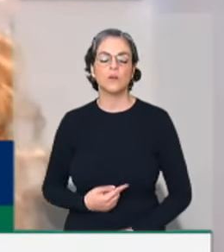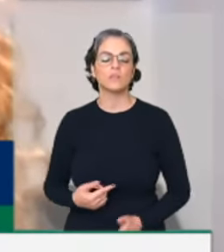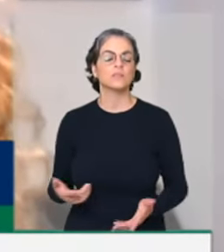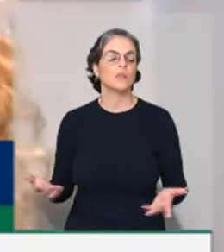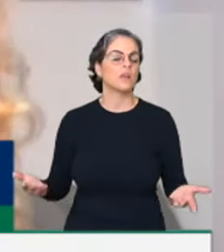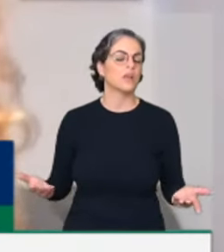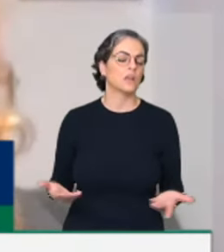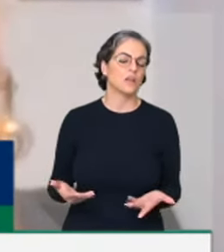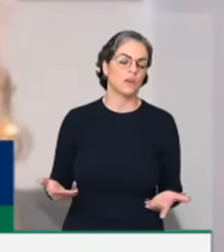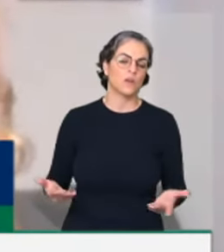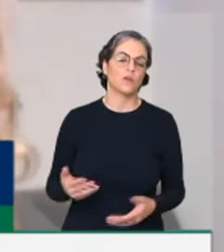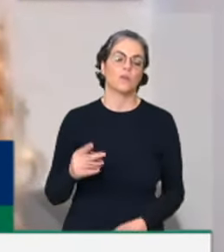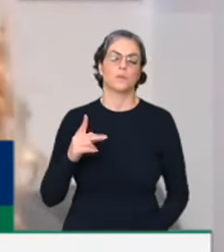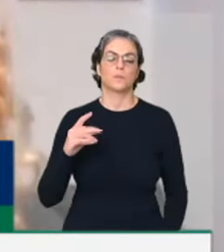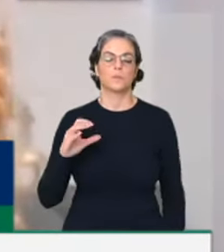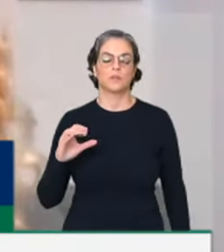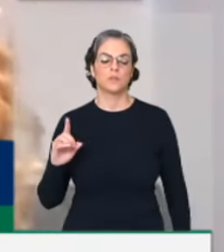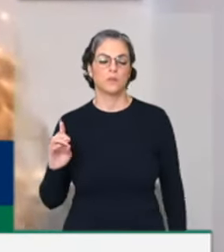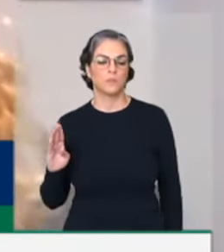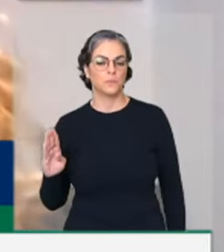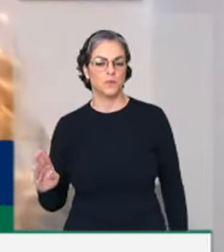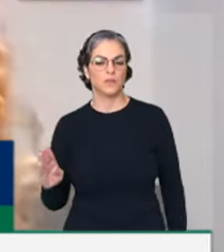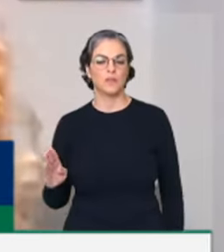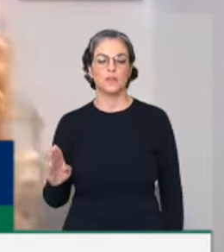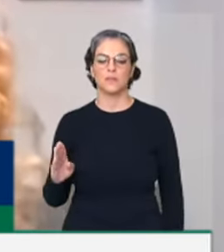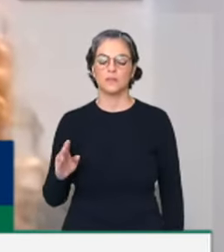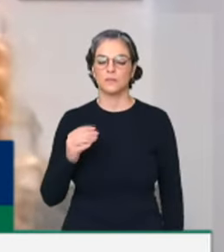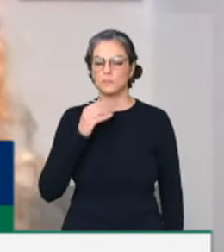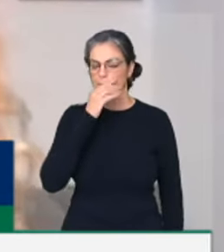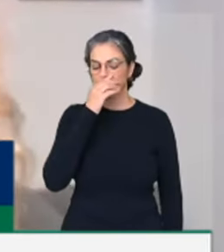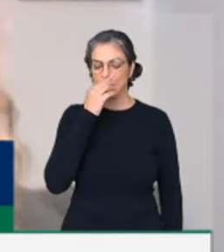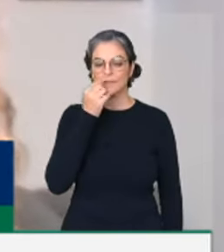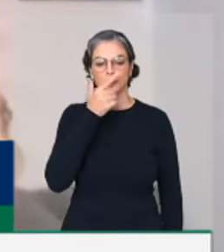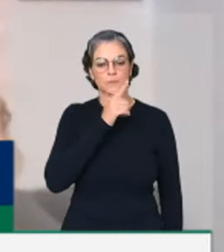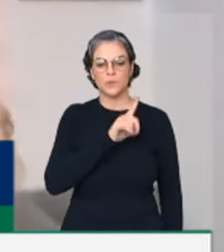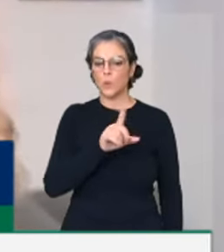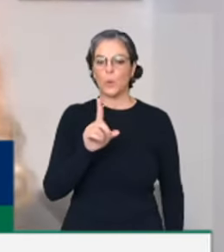PLENÁRIO QUE TEM O NOME DE ULYSSES GUIMARÃES SEM... SE SOMAR AO VAZIO E A ORFANDADE